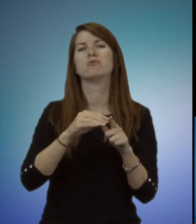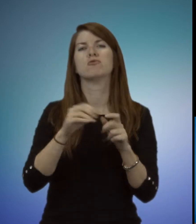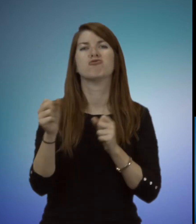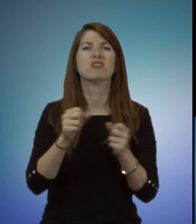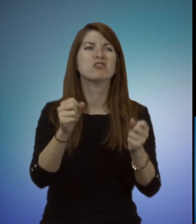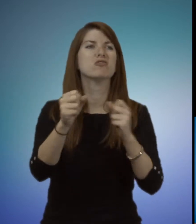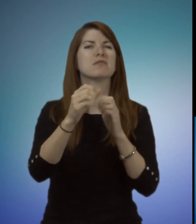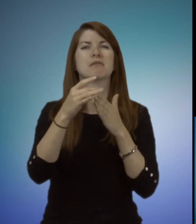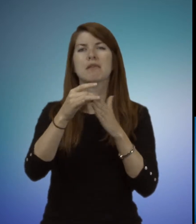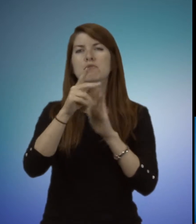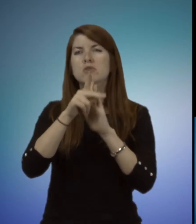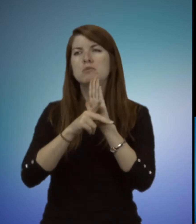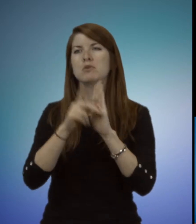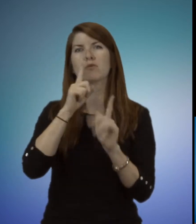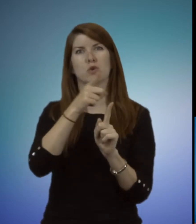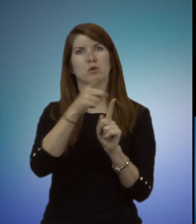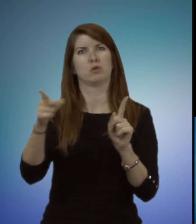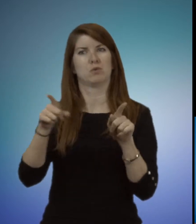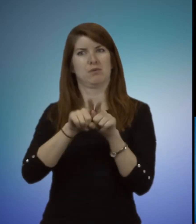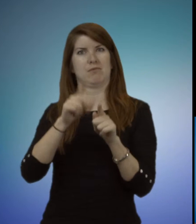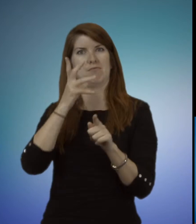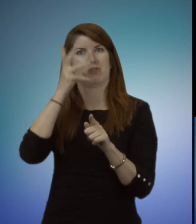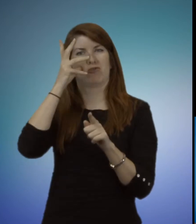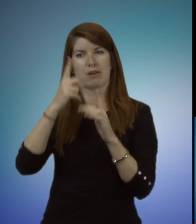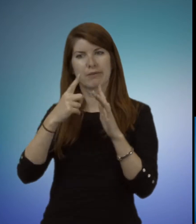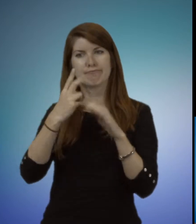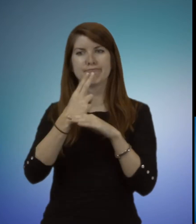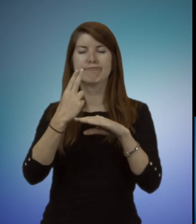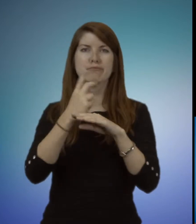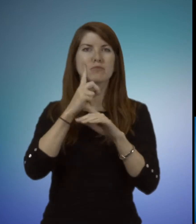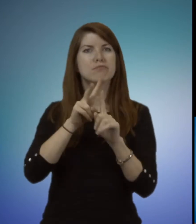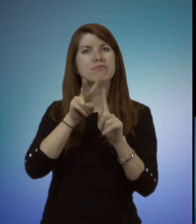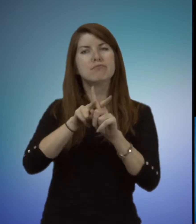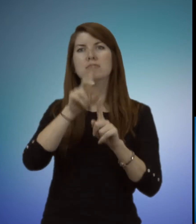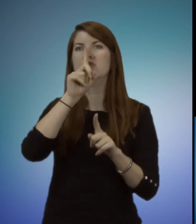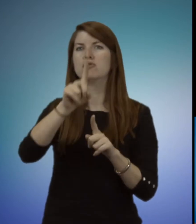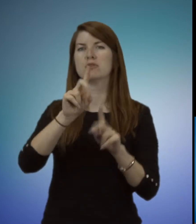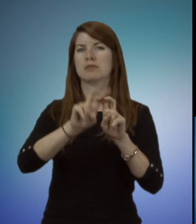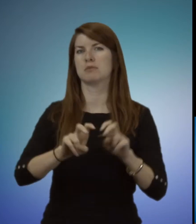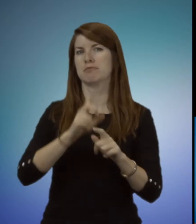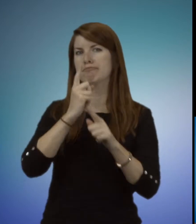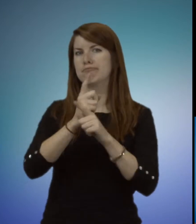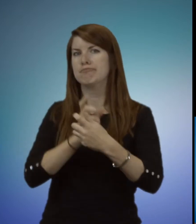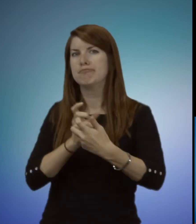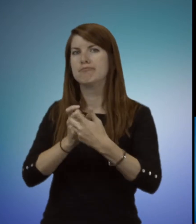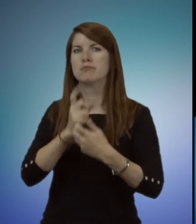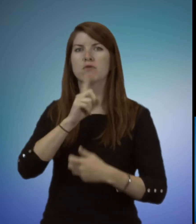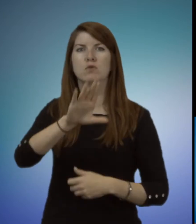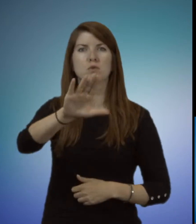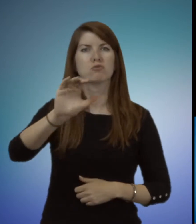pueden implementar como padres para asegurarse de que la evaluación sea la apropiada para su hijo.